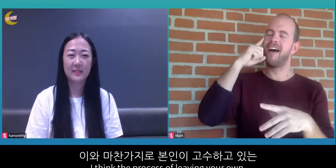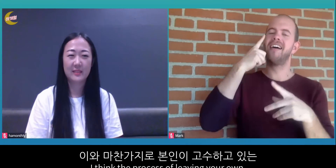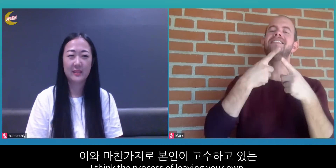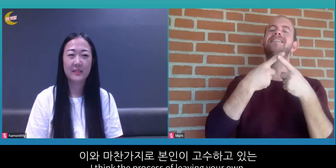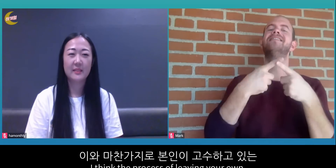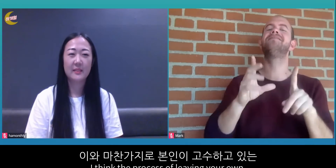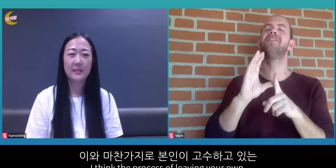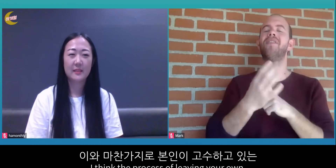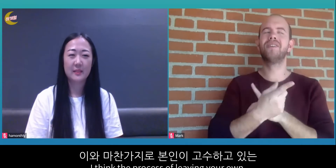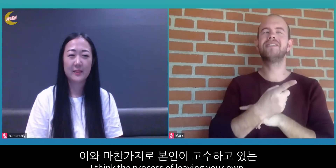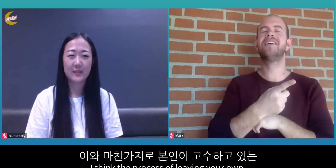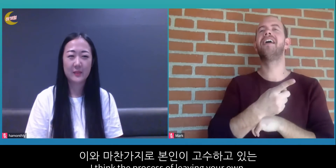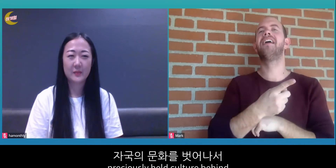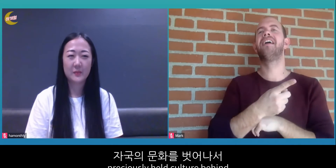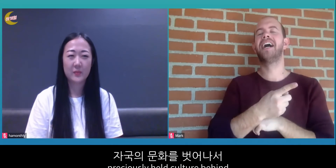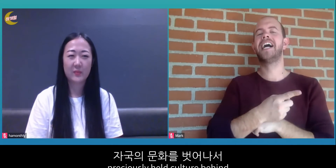自分の 大切な文化